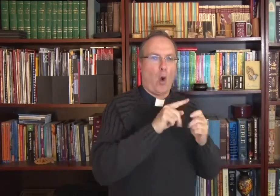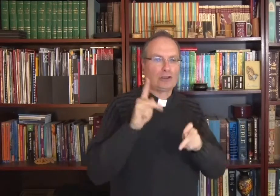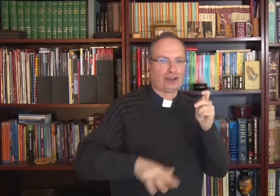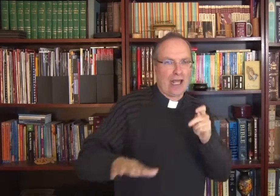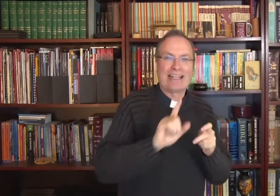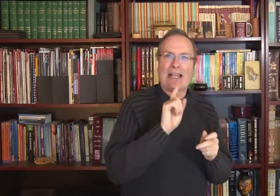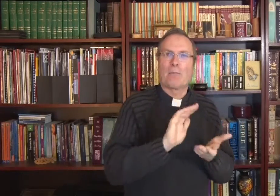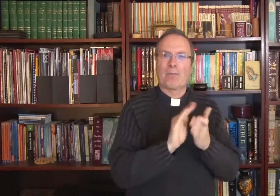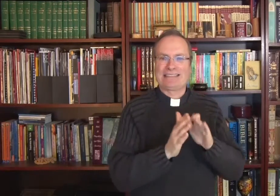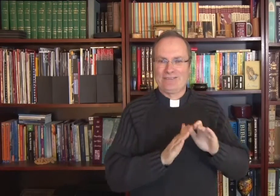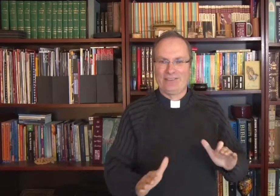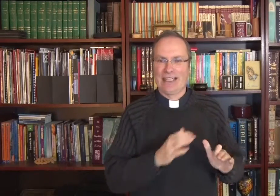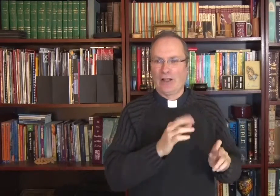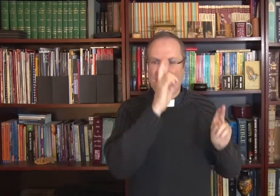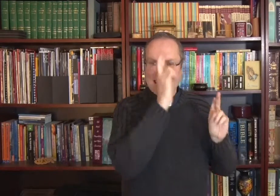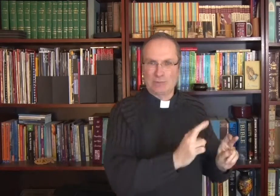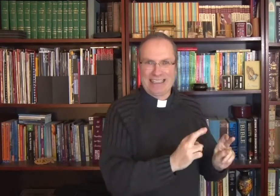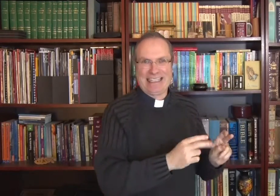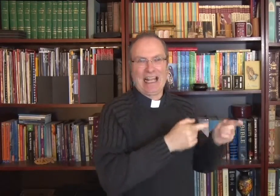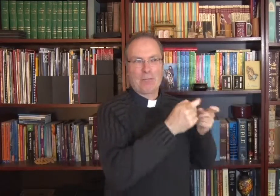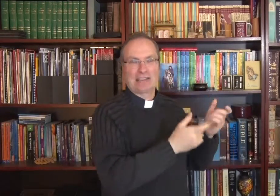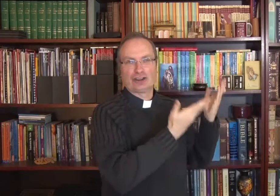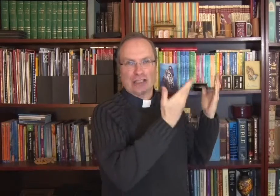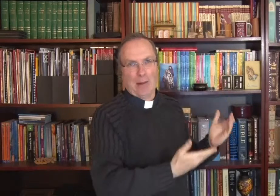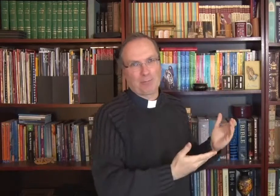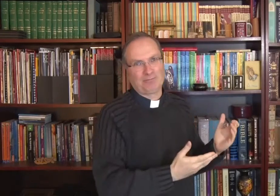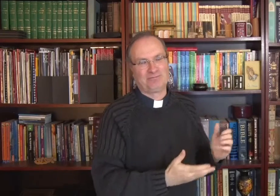aux gens d’être pacifique et de respecter les magistrats.